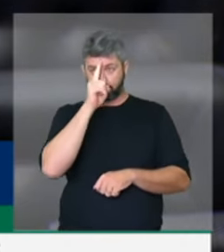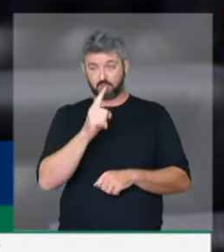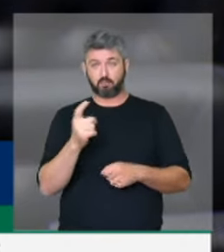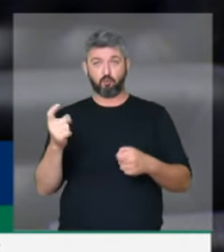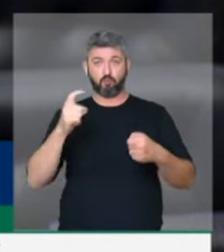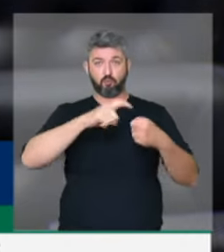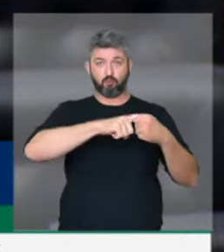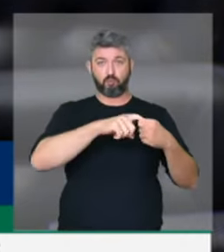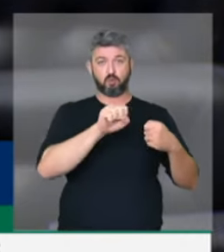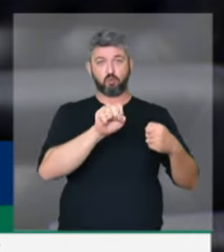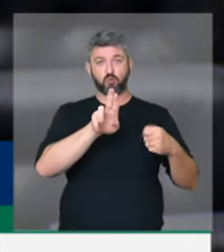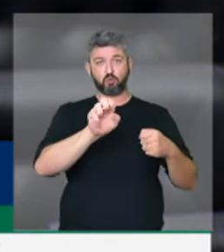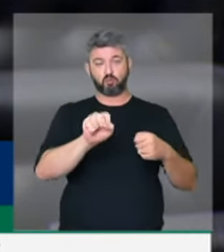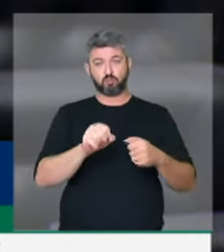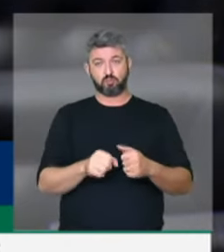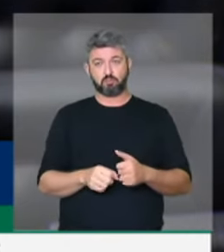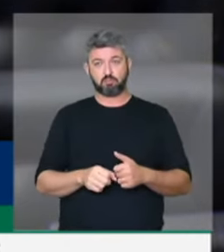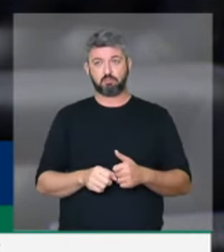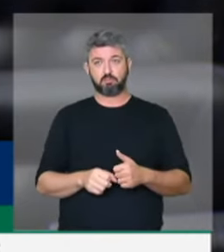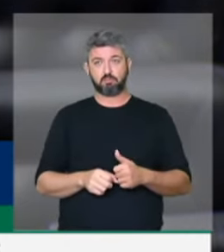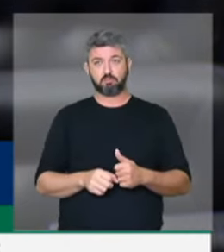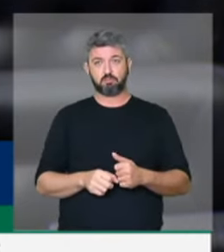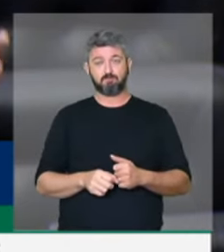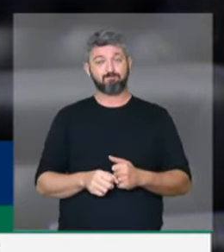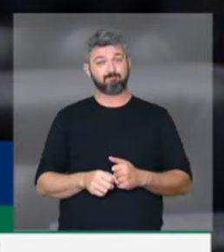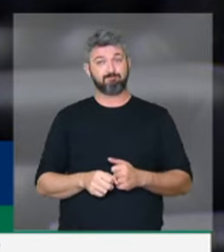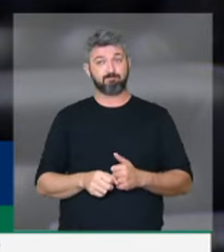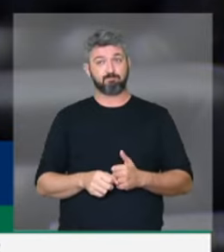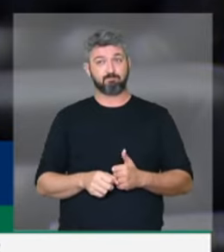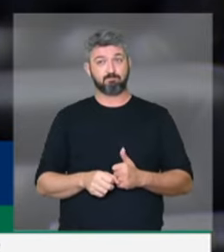RECEBENDO HOJE. MUITO EMBORA EXISTA ESSE PROBLEMA, NÃO HÁ DINHEIRO QUE PAGUE UMA VIDA